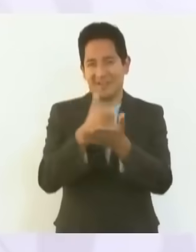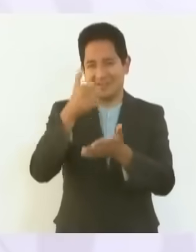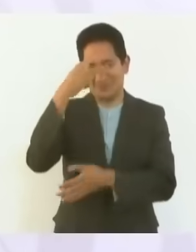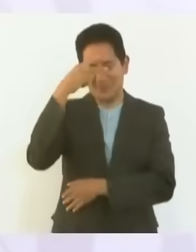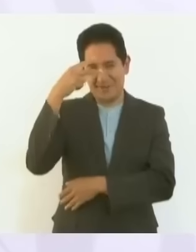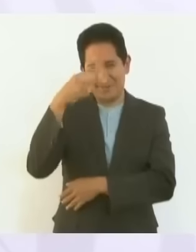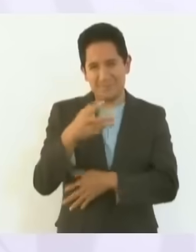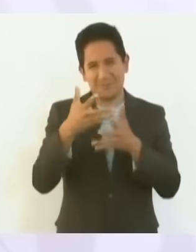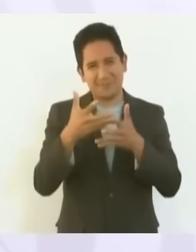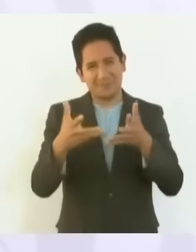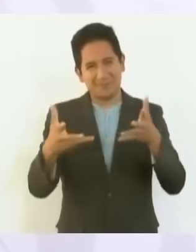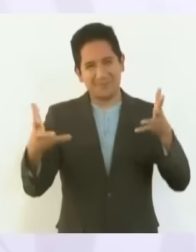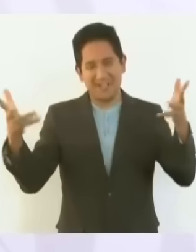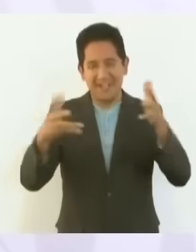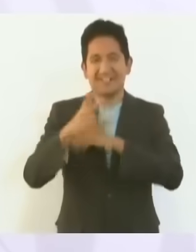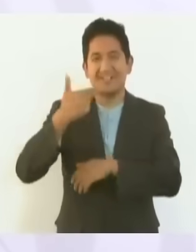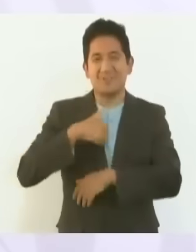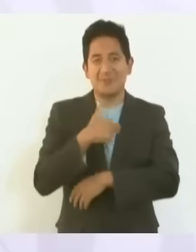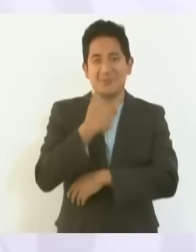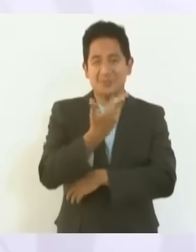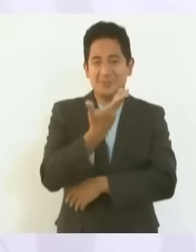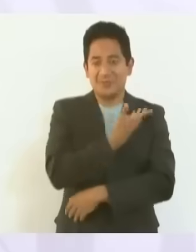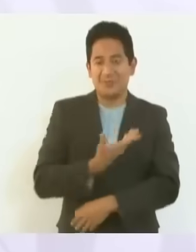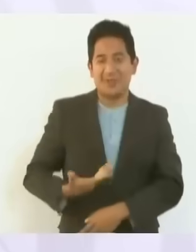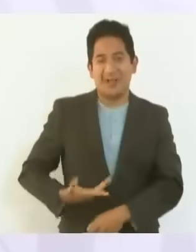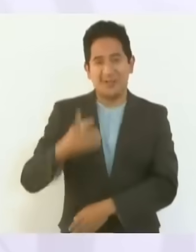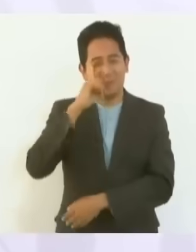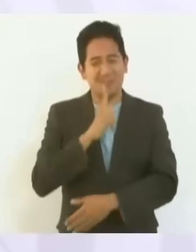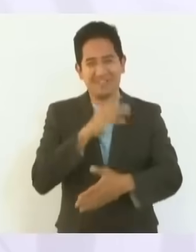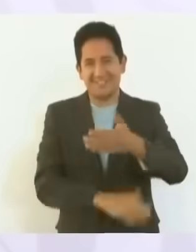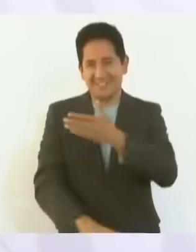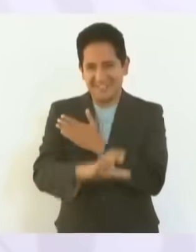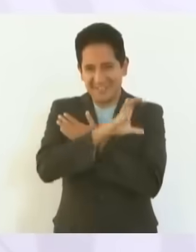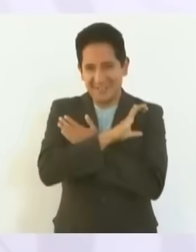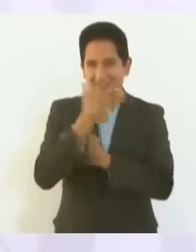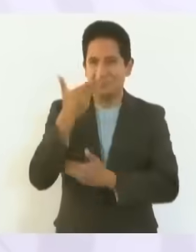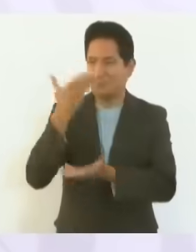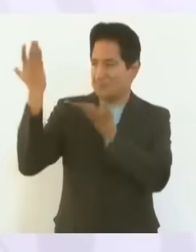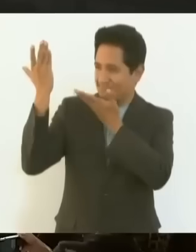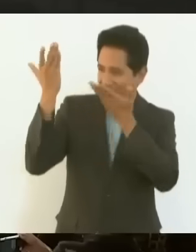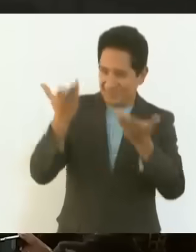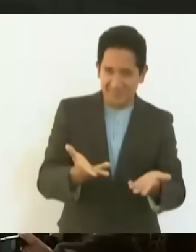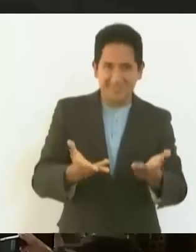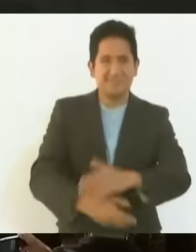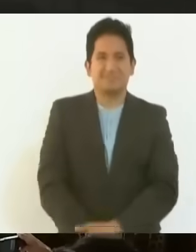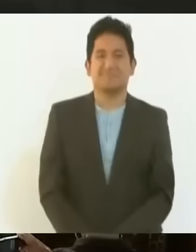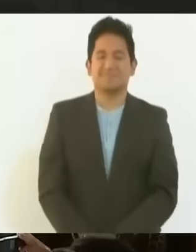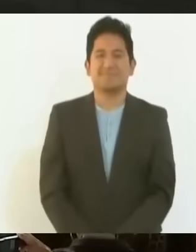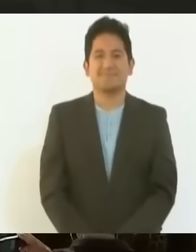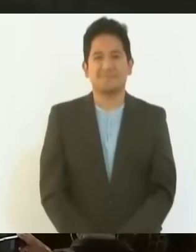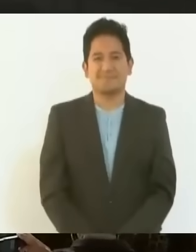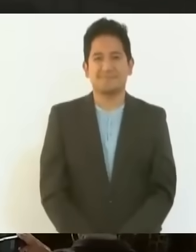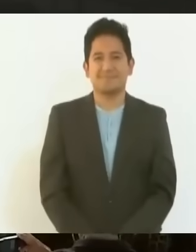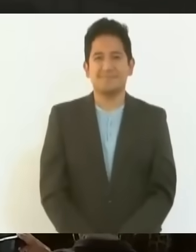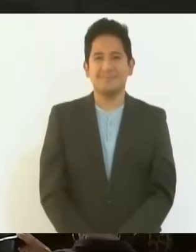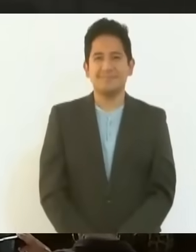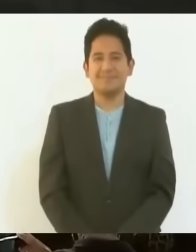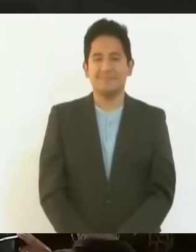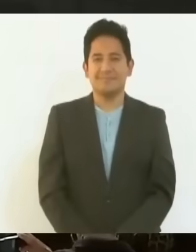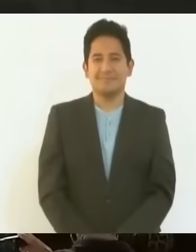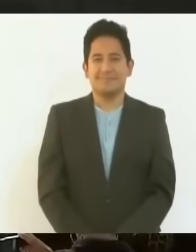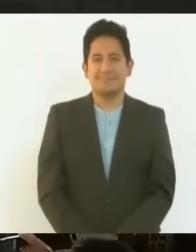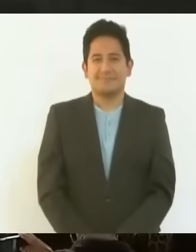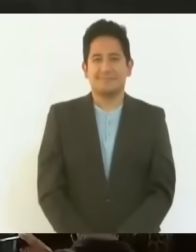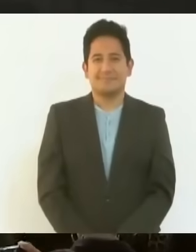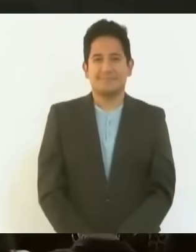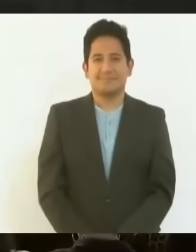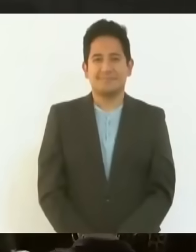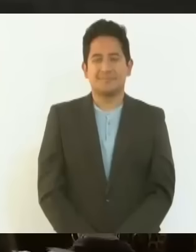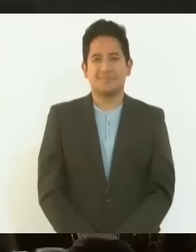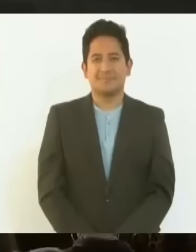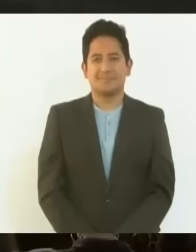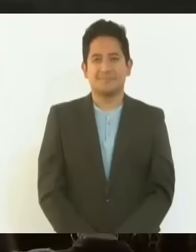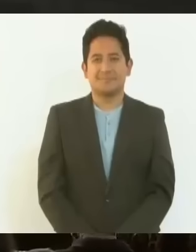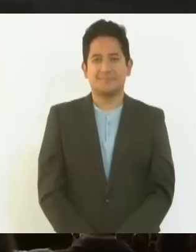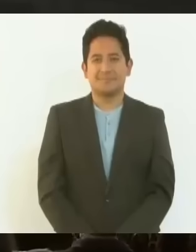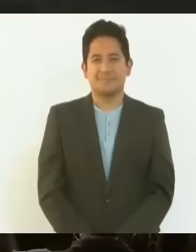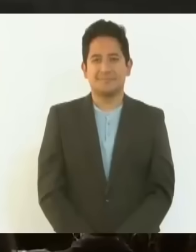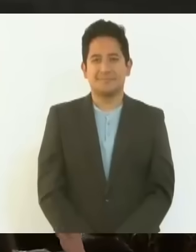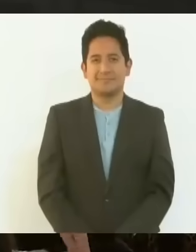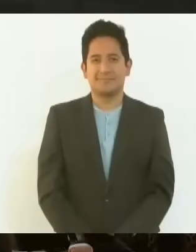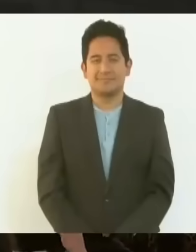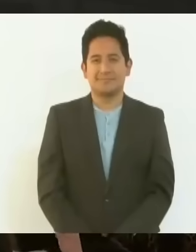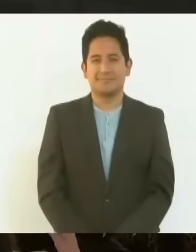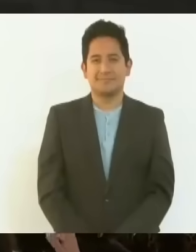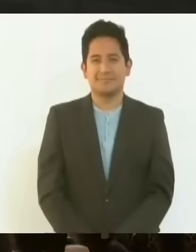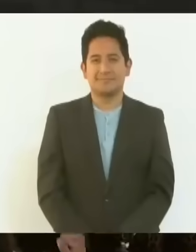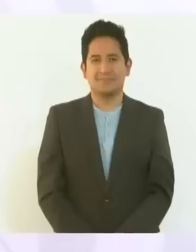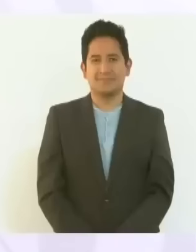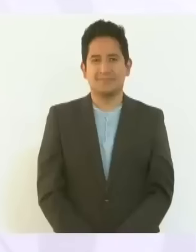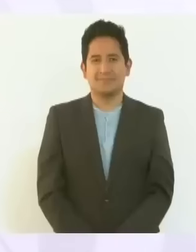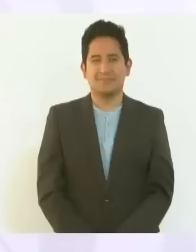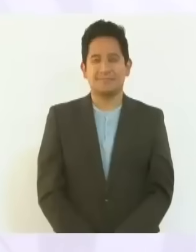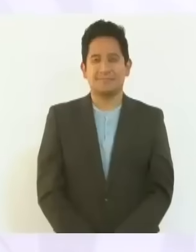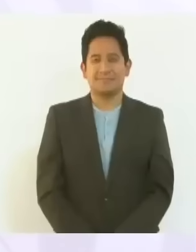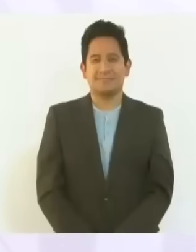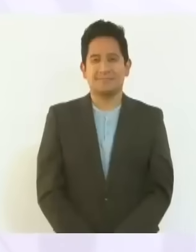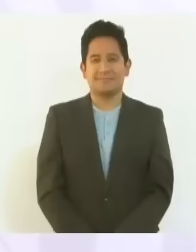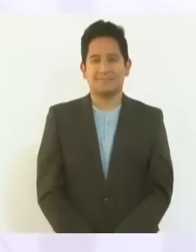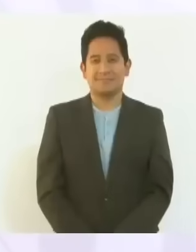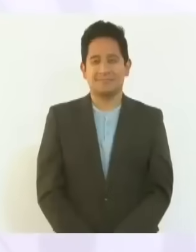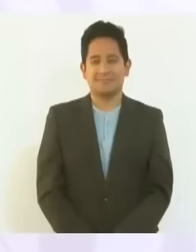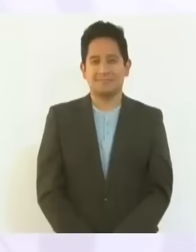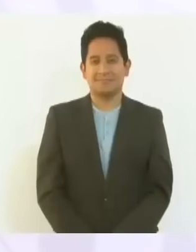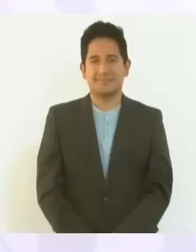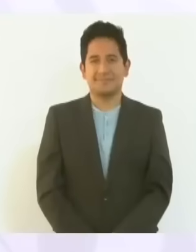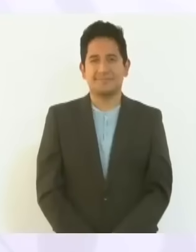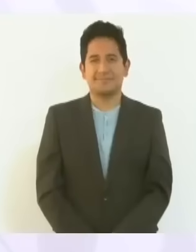le da la bienvenida a nuestra presidenta Claudia Shin Baardo.